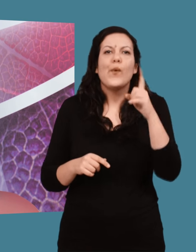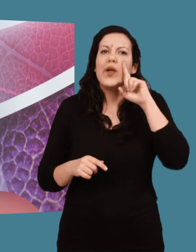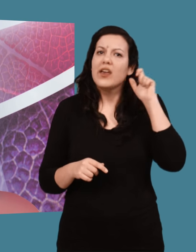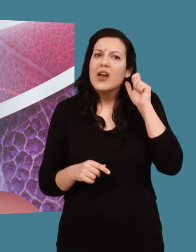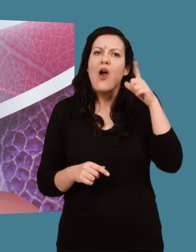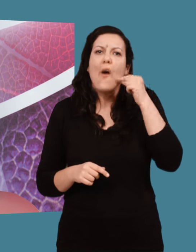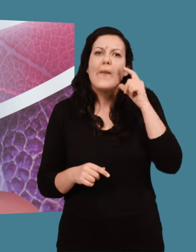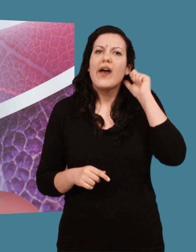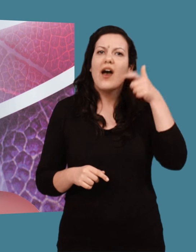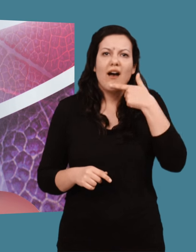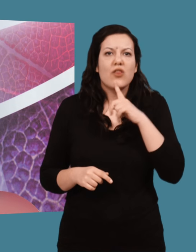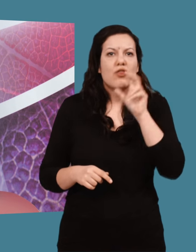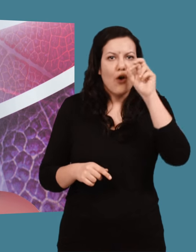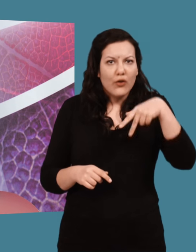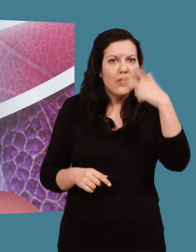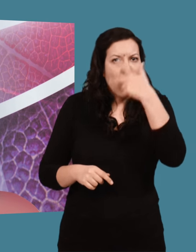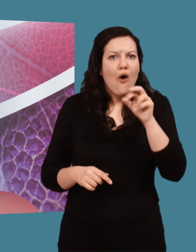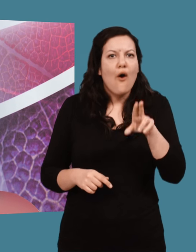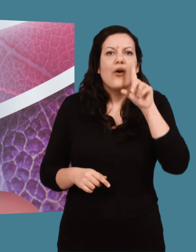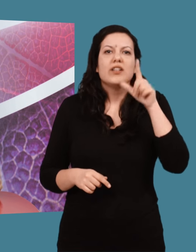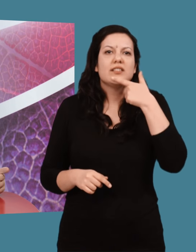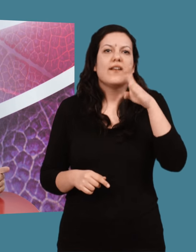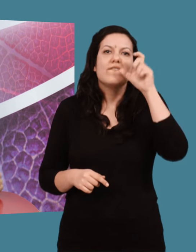Y Gastón Horisberger, quien es coordinador de asuntos estudiantiles de